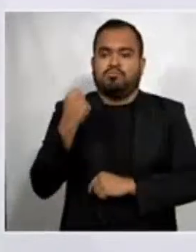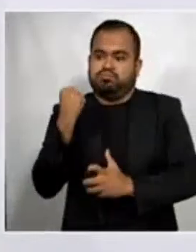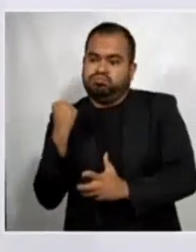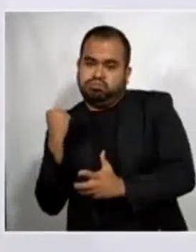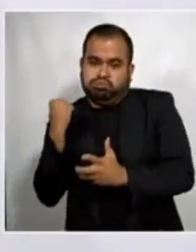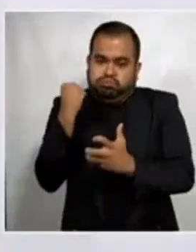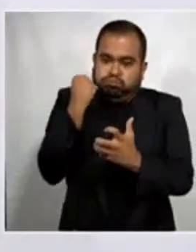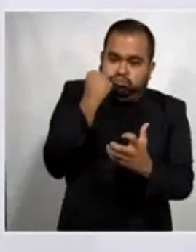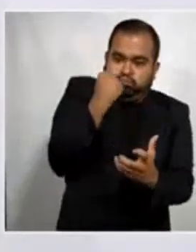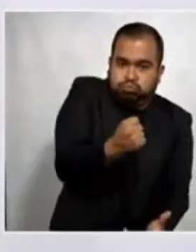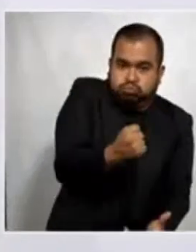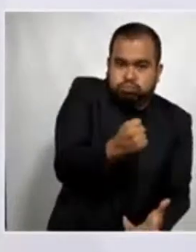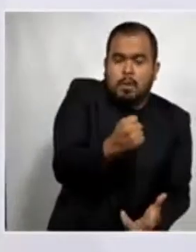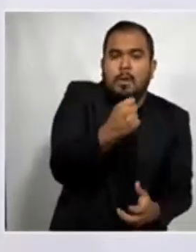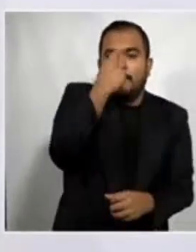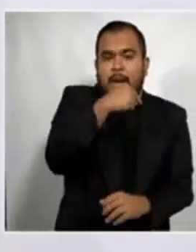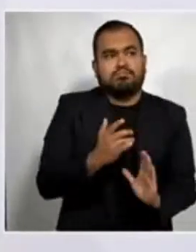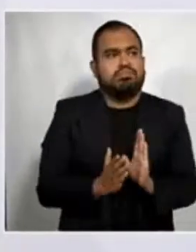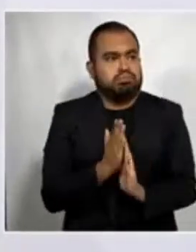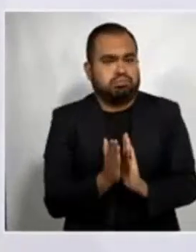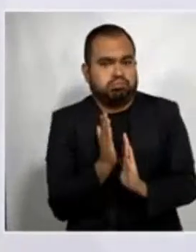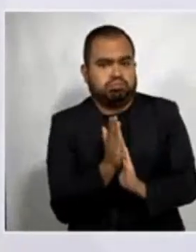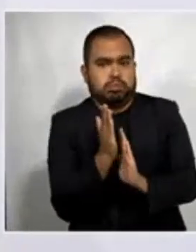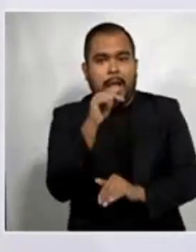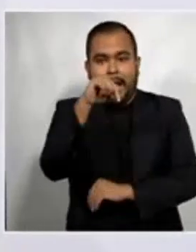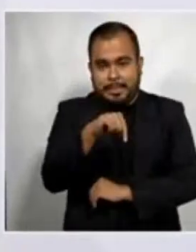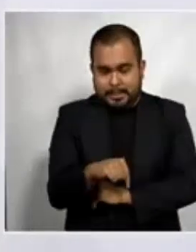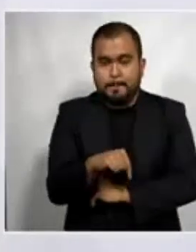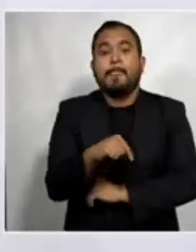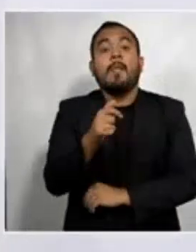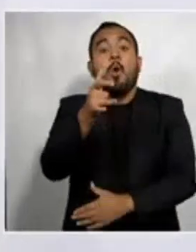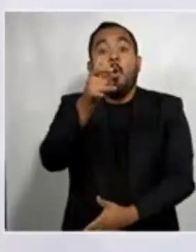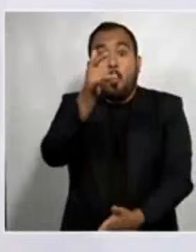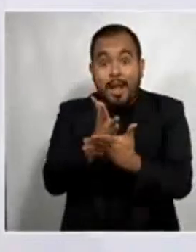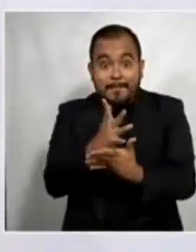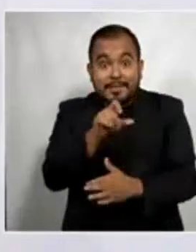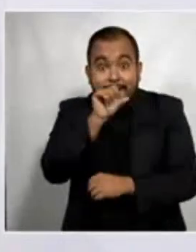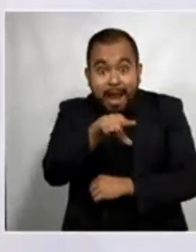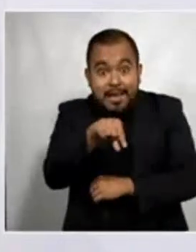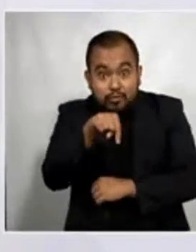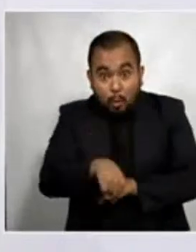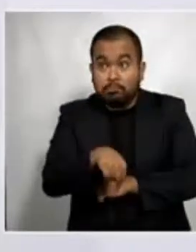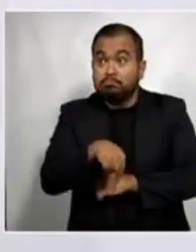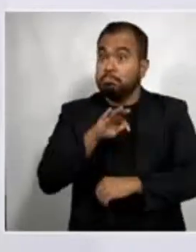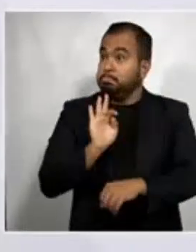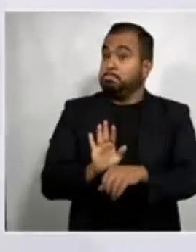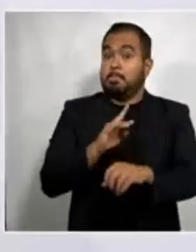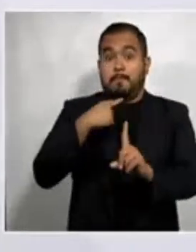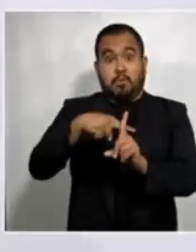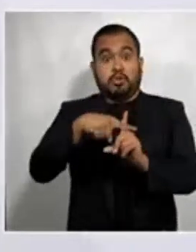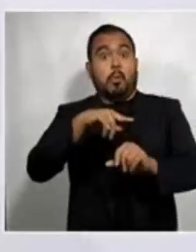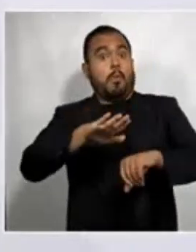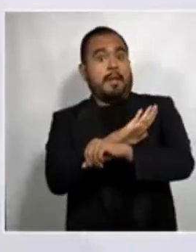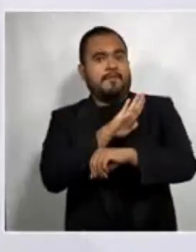va a beneficiar no solamente a nuestro estado, sino que va a beneficiar a toda la región.